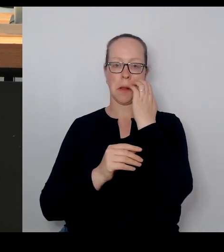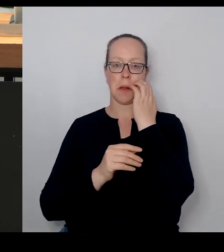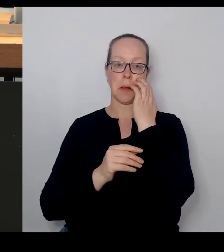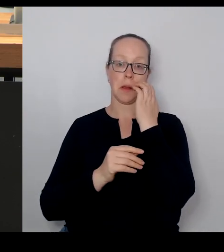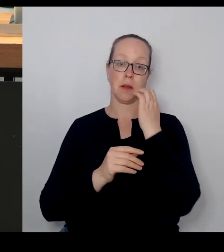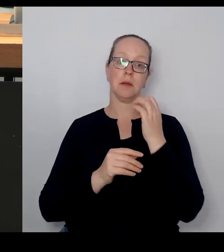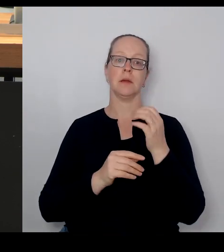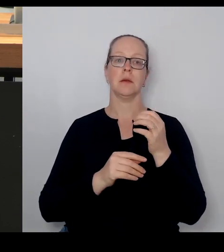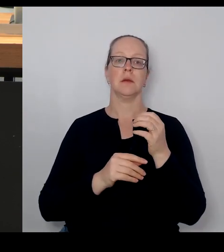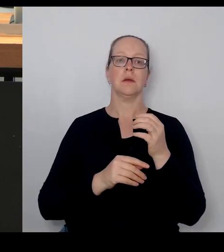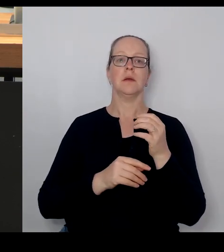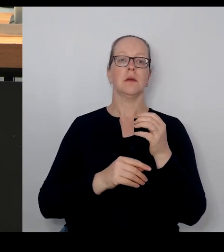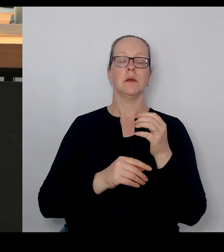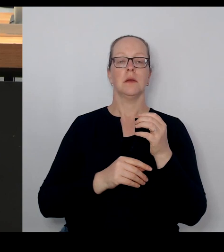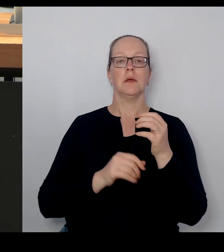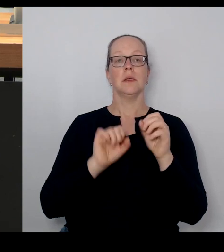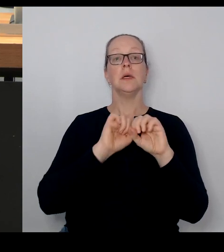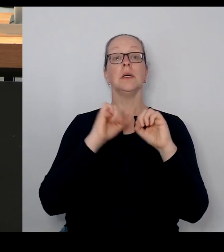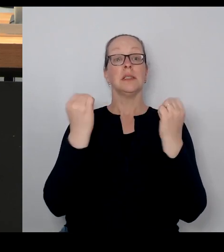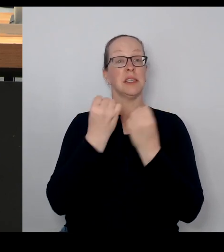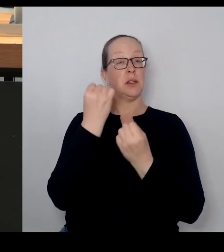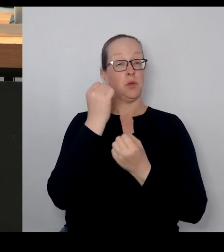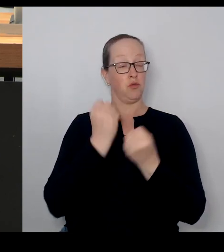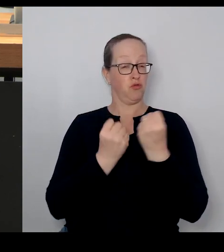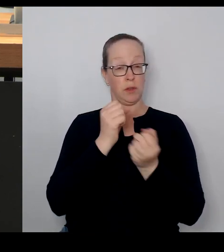oder mit den Reinigungsunternehmen oder mit wem auch immer verbessern